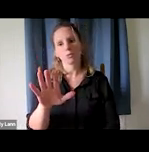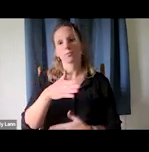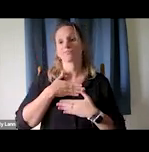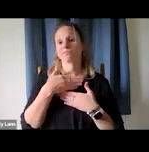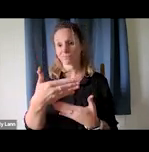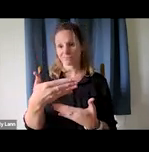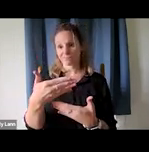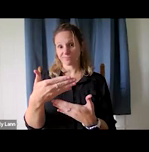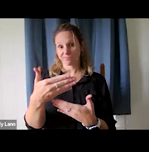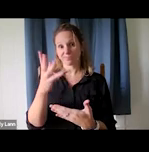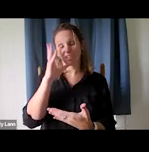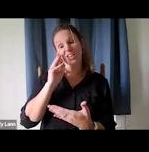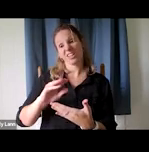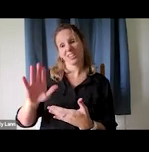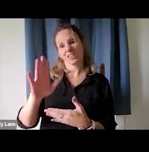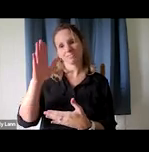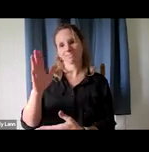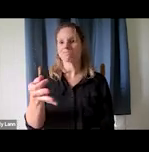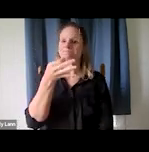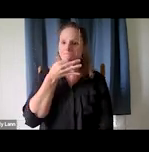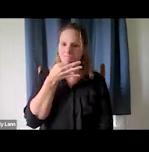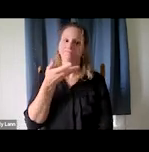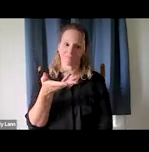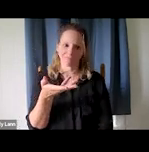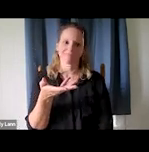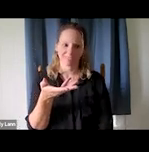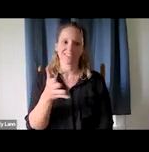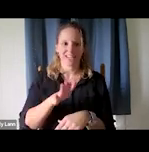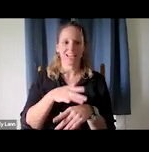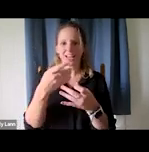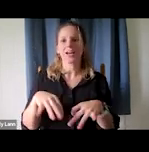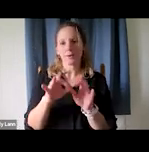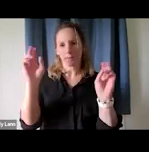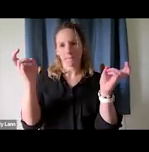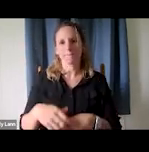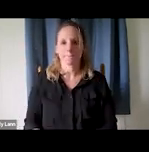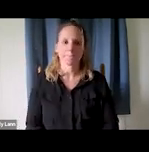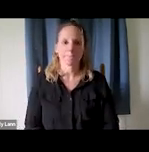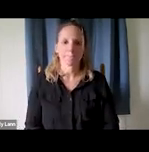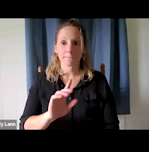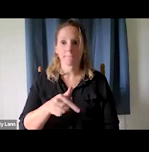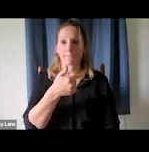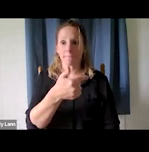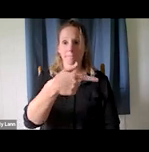su pericia y experiencia sobre este importante tema. Volveré a ceder la palabra a Pam,